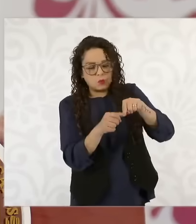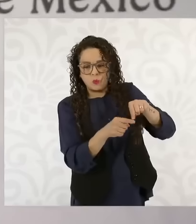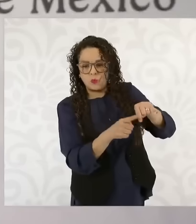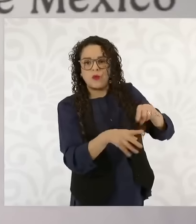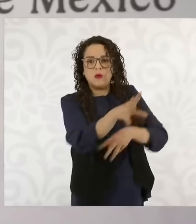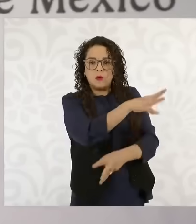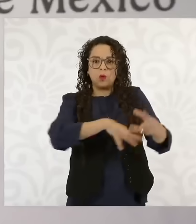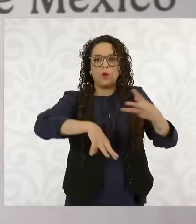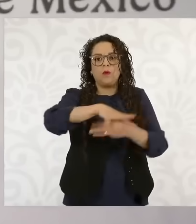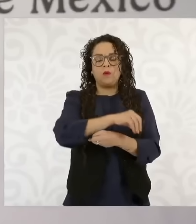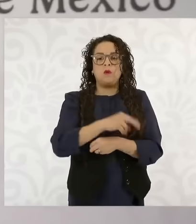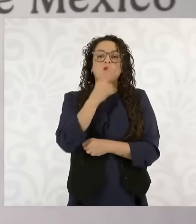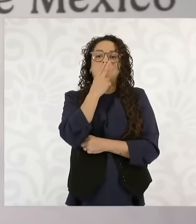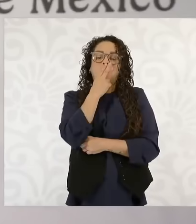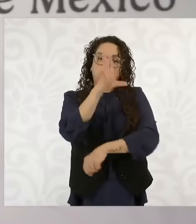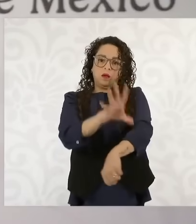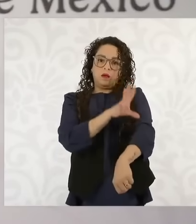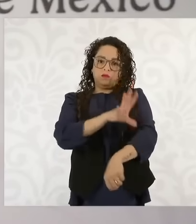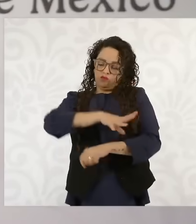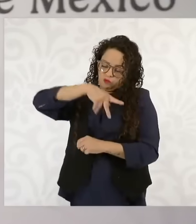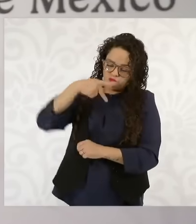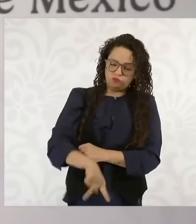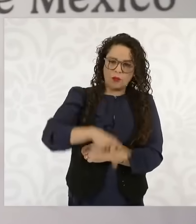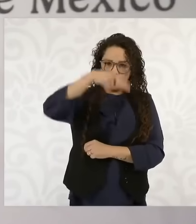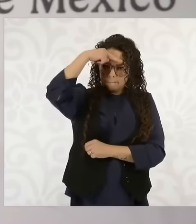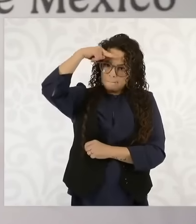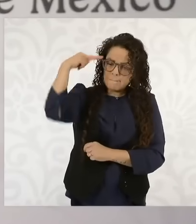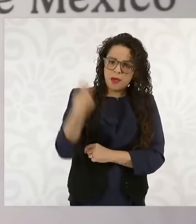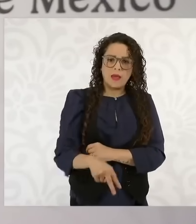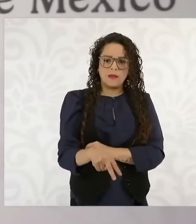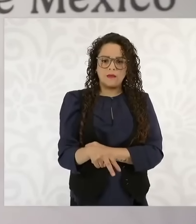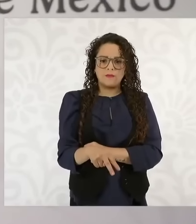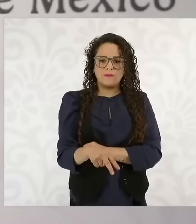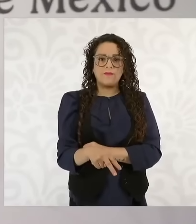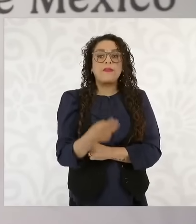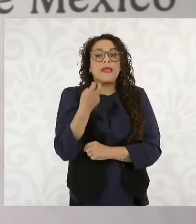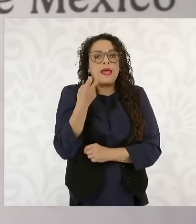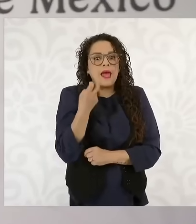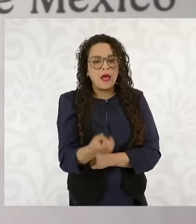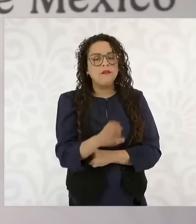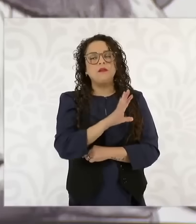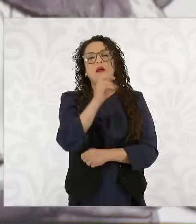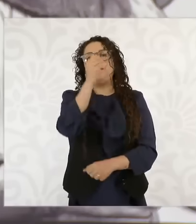de México y le permiten integrarse de nuevo en una sola empresa porque también la habían